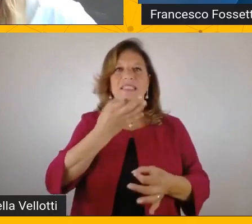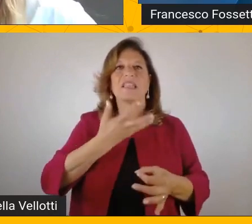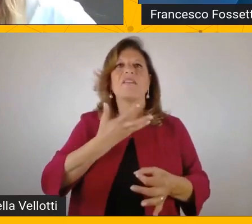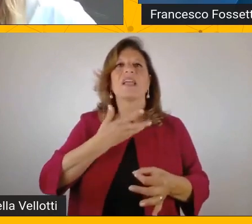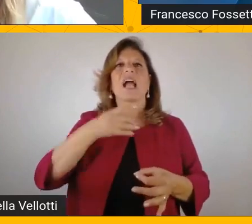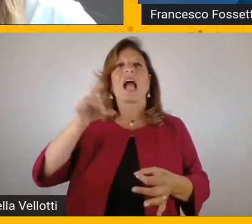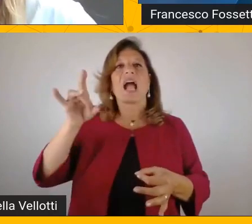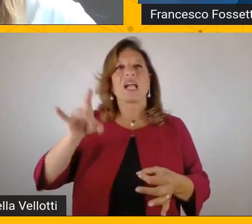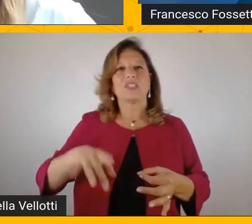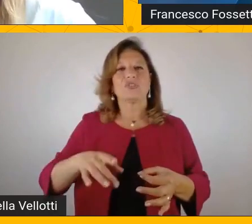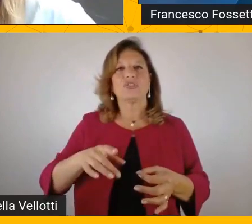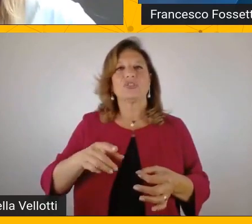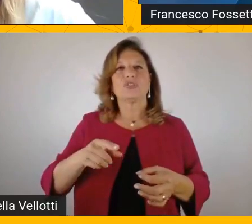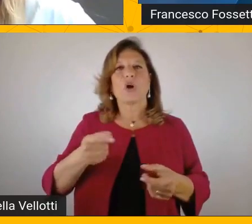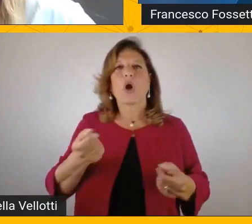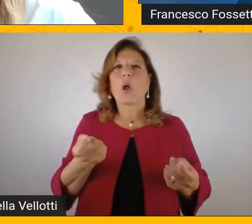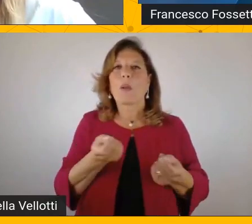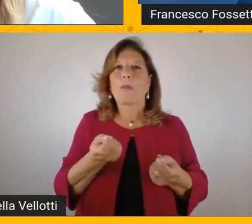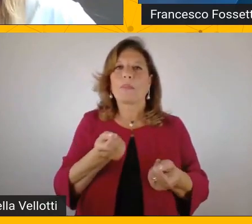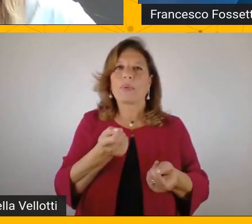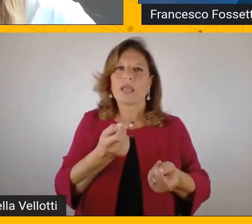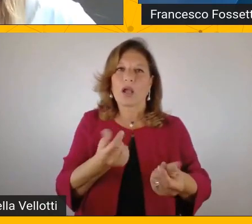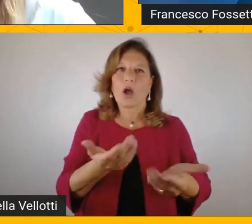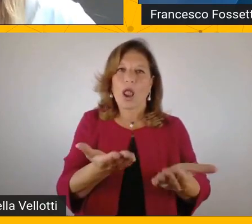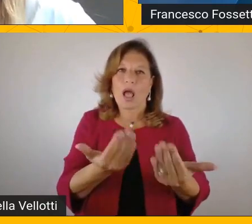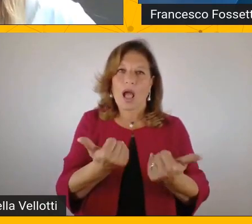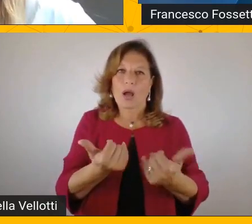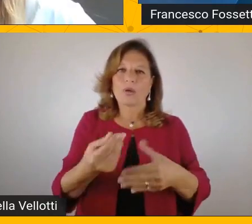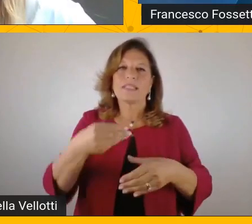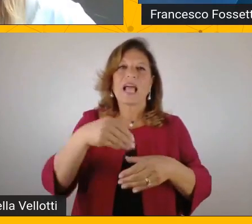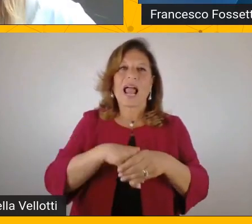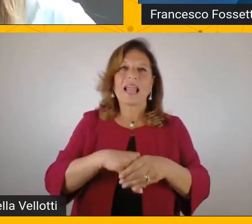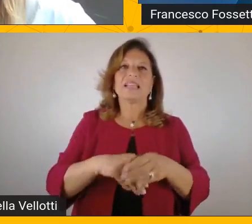delle microtransazioni